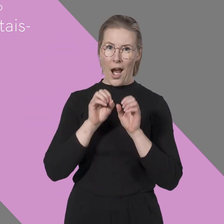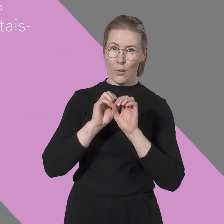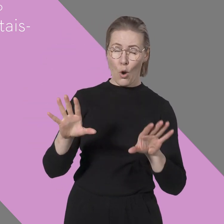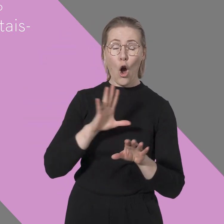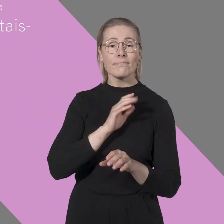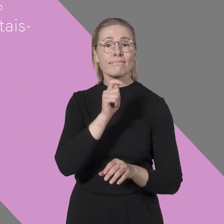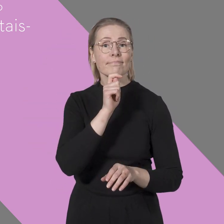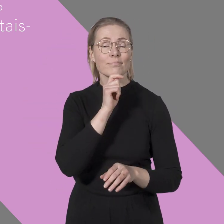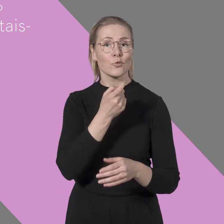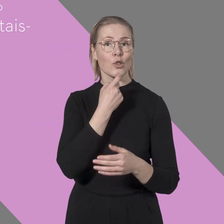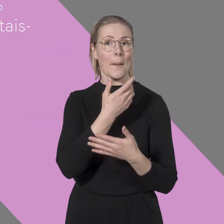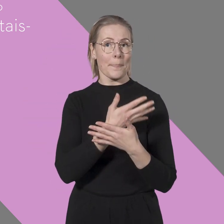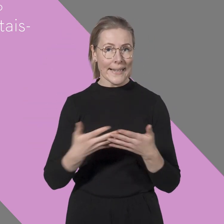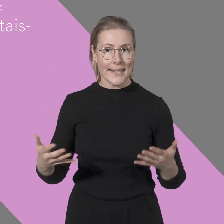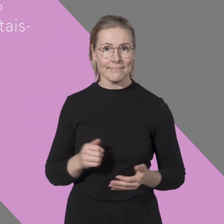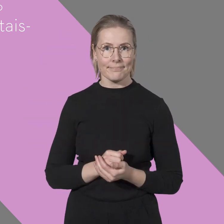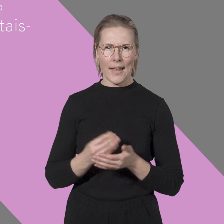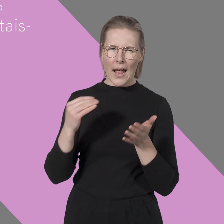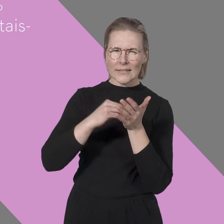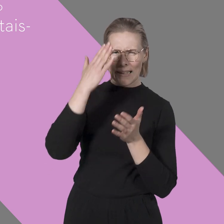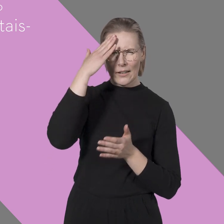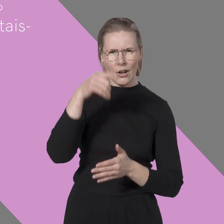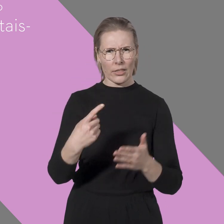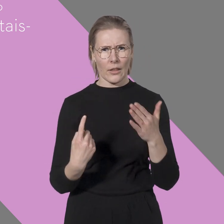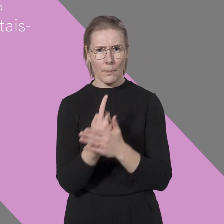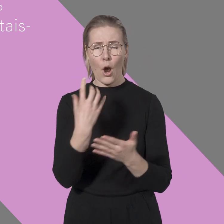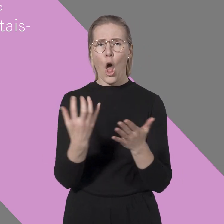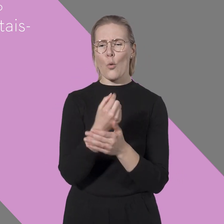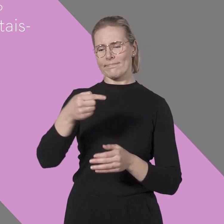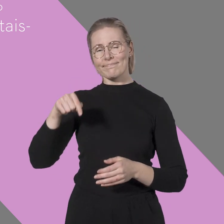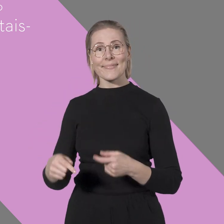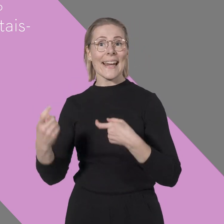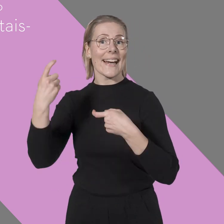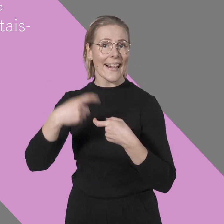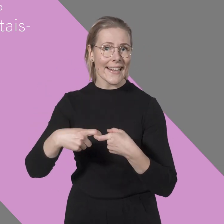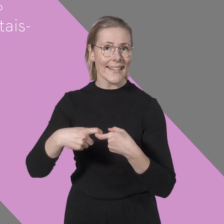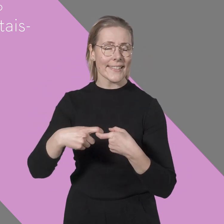Lähetys on tulkattu suomeksi. Lisätietoa tapahtumasta löydän oheisen linkin takaa.